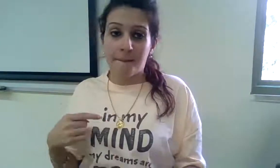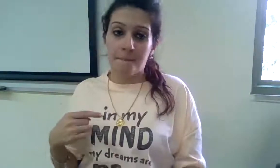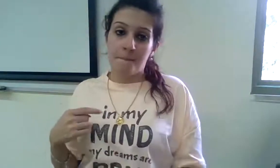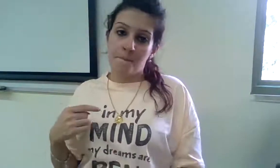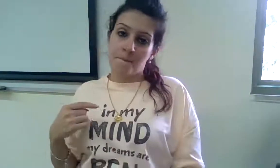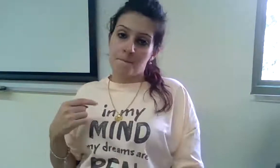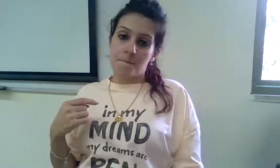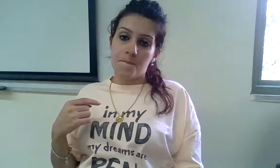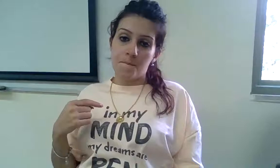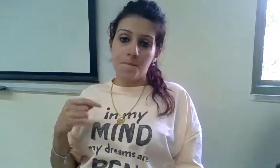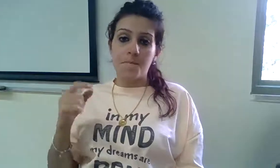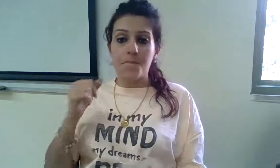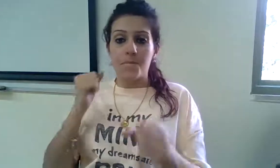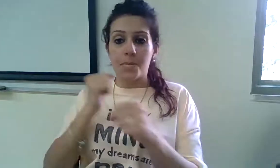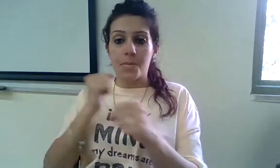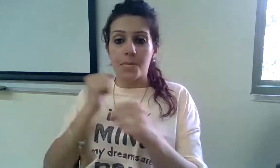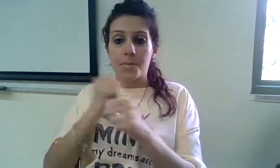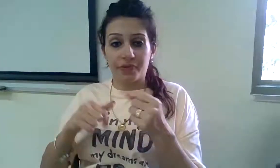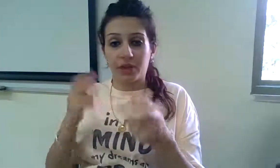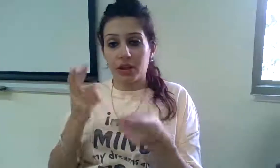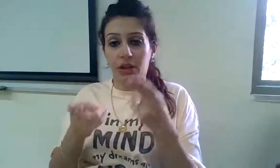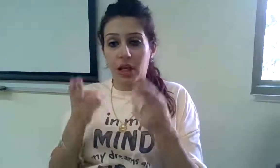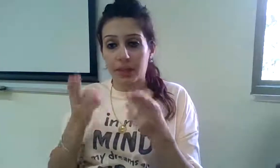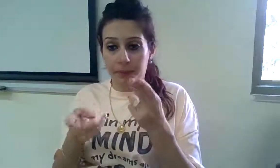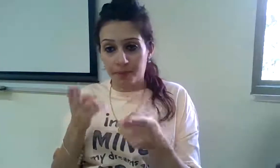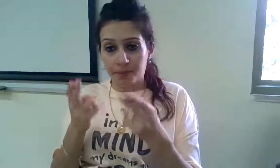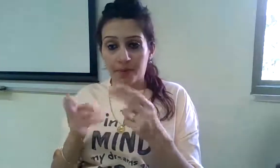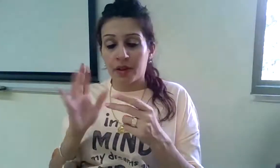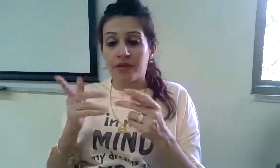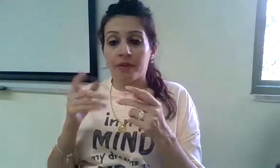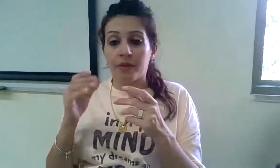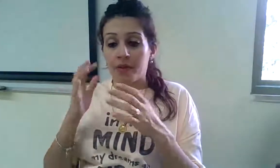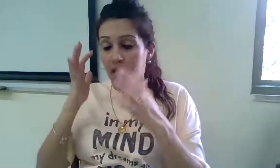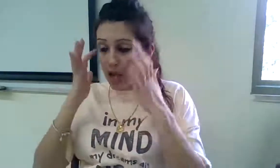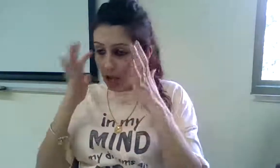سلوك المعلمين لأن العلاقة بينهم وبين الأهل هي المفتاح